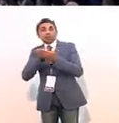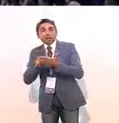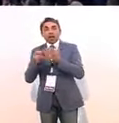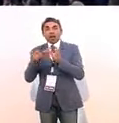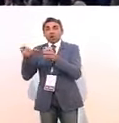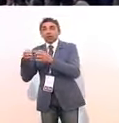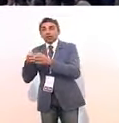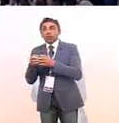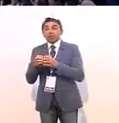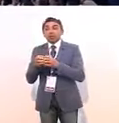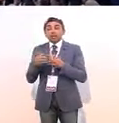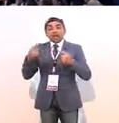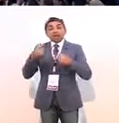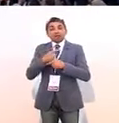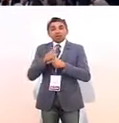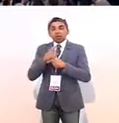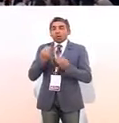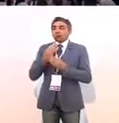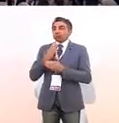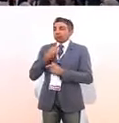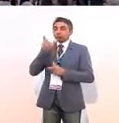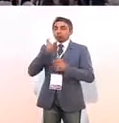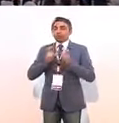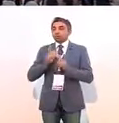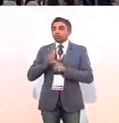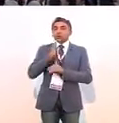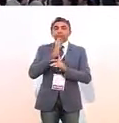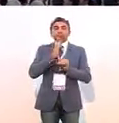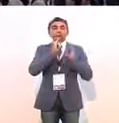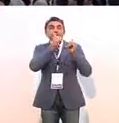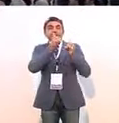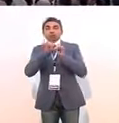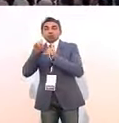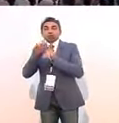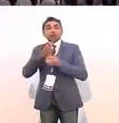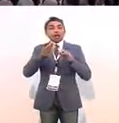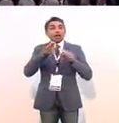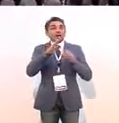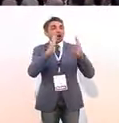capire che cosa si prova a uscire da un centro come quello o da una casa famiglia o dalla